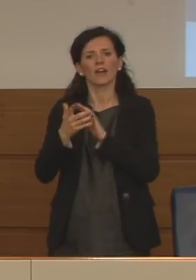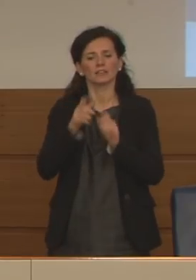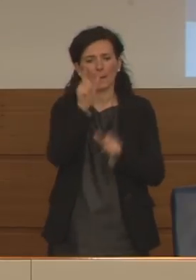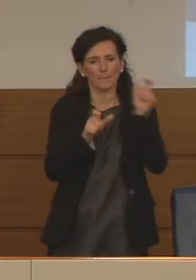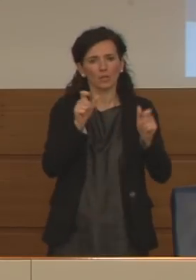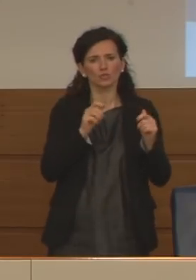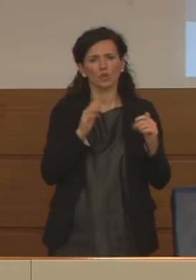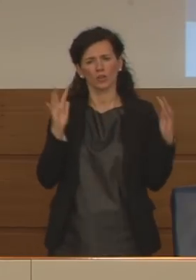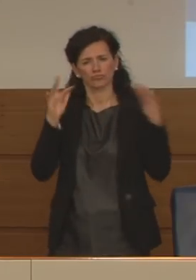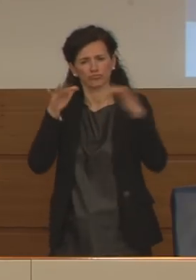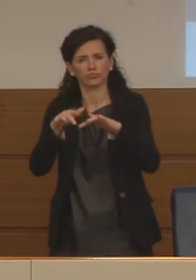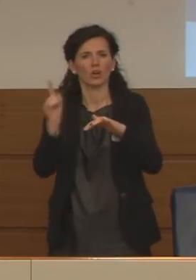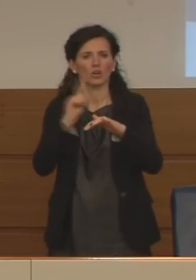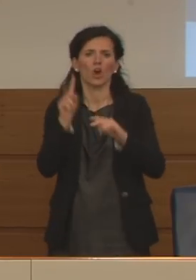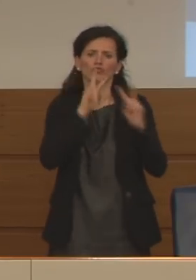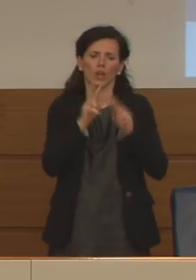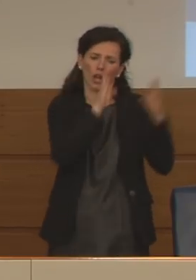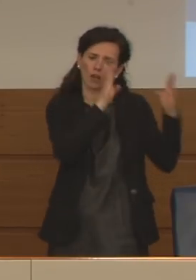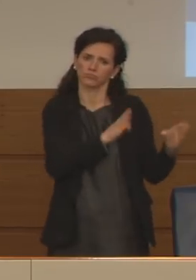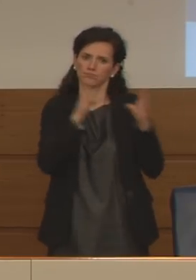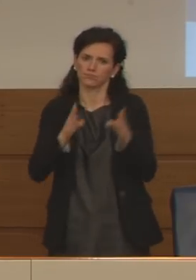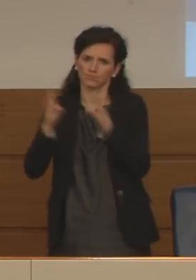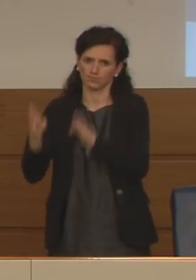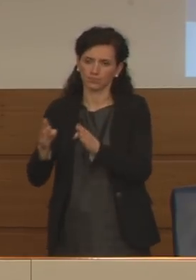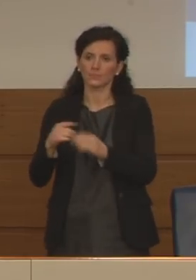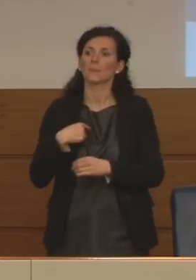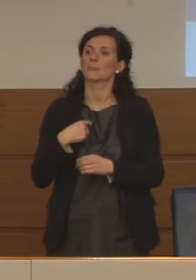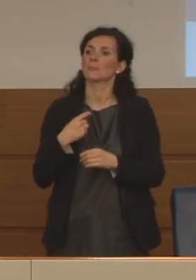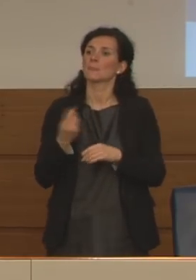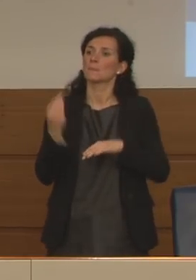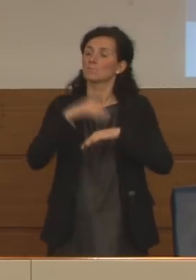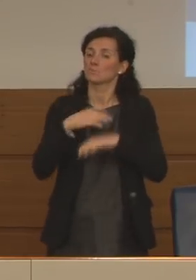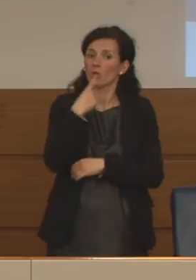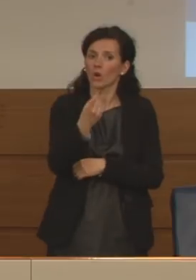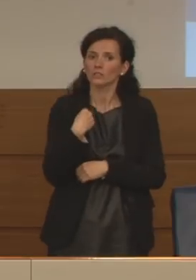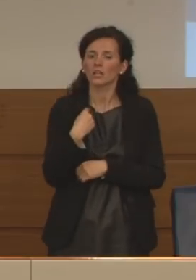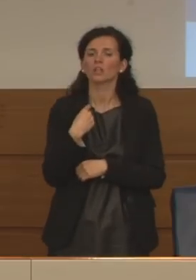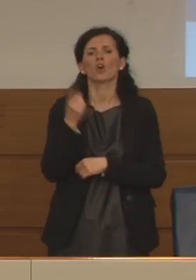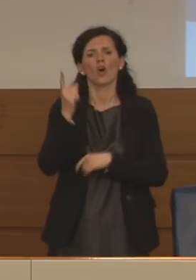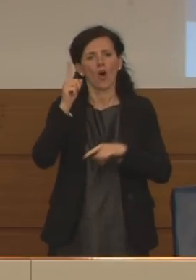Avevo anche detto che era possibile presso il sistema bancario, in